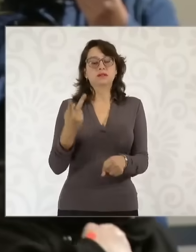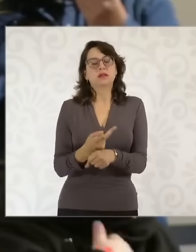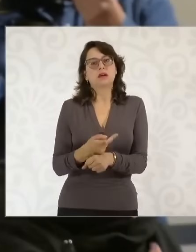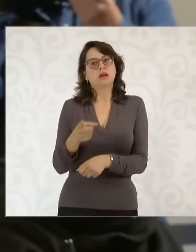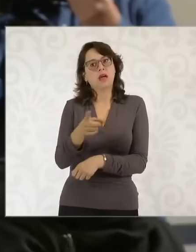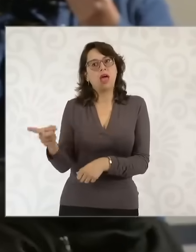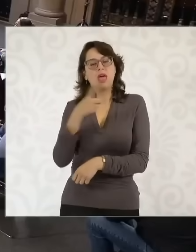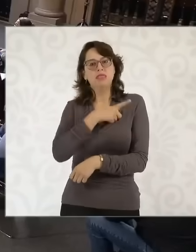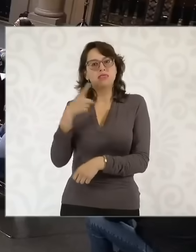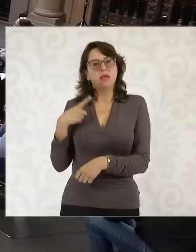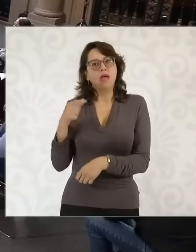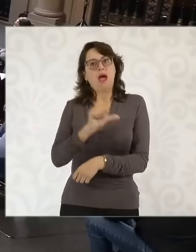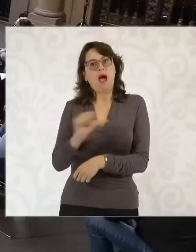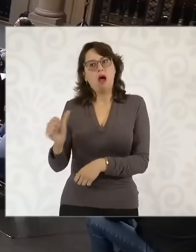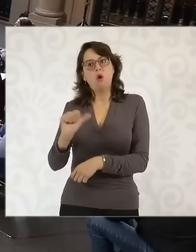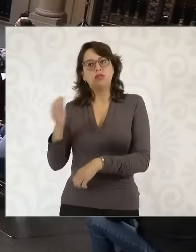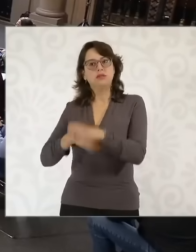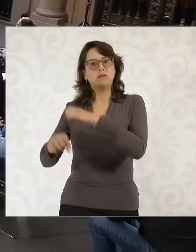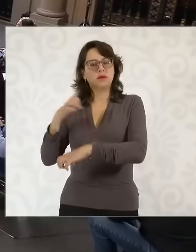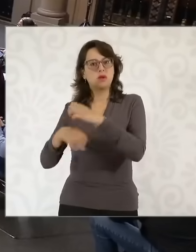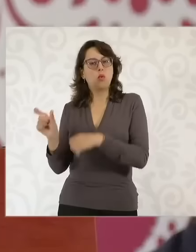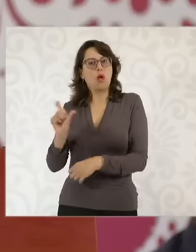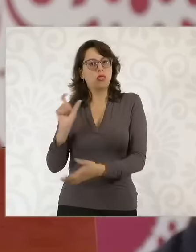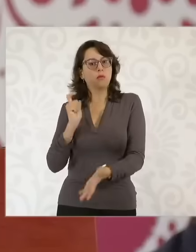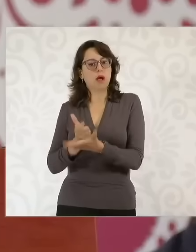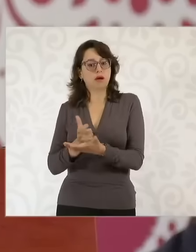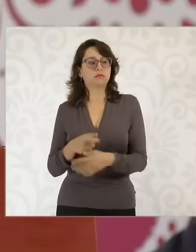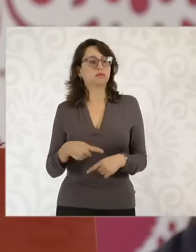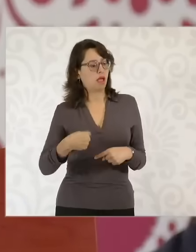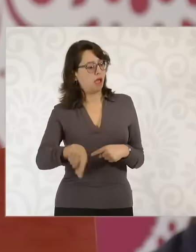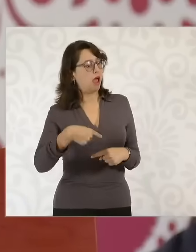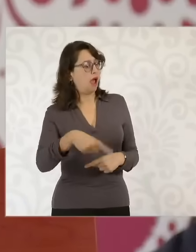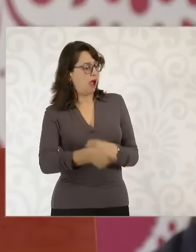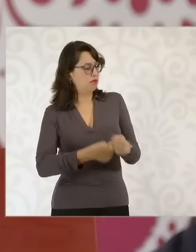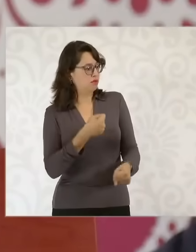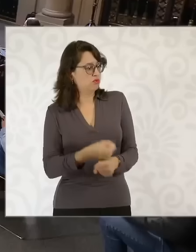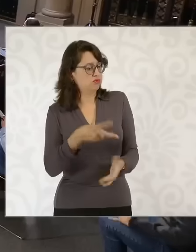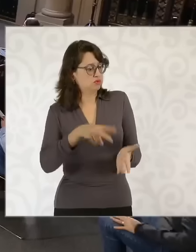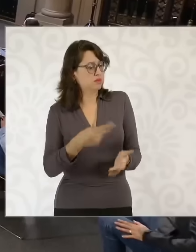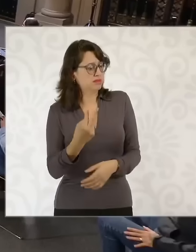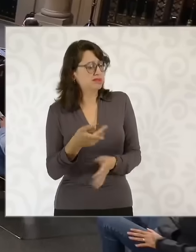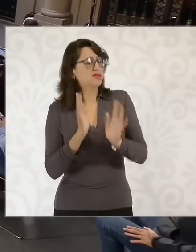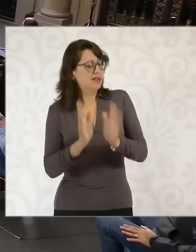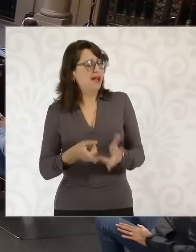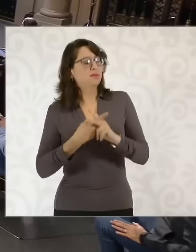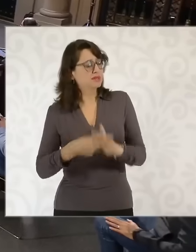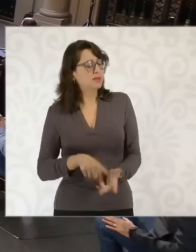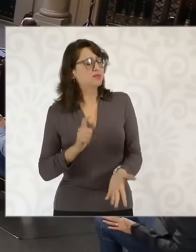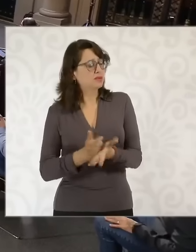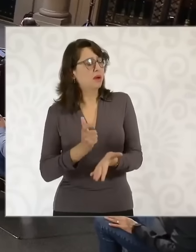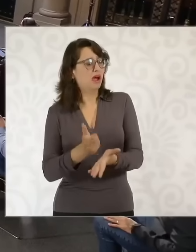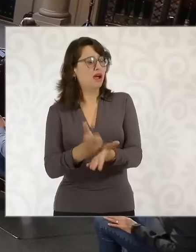cómo estaría programado este año. Ya se ha pagado. ¿Cuánto se ha pagado a proveedores